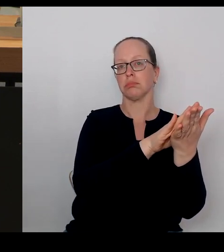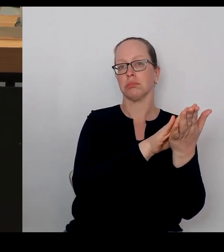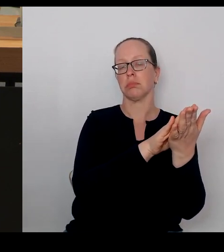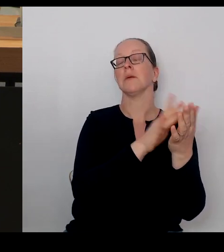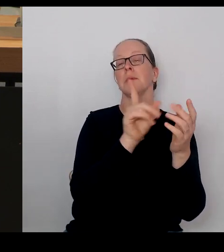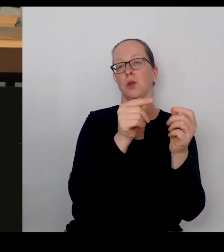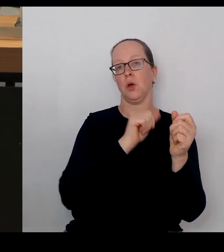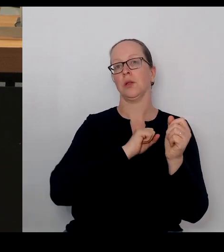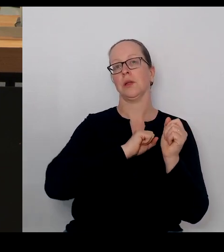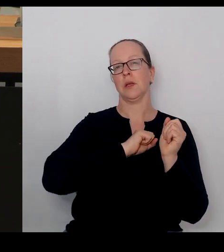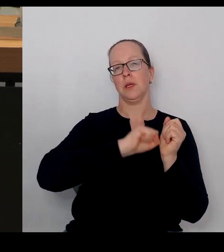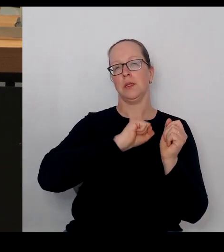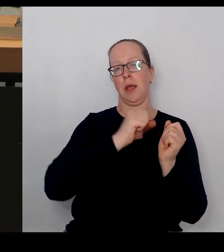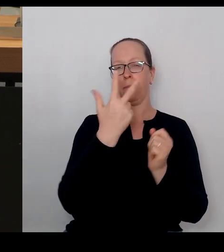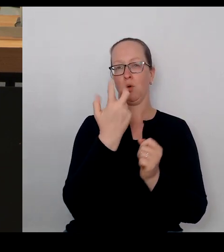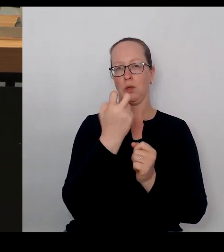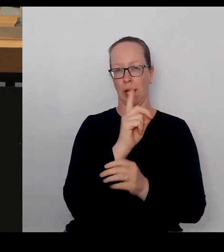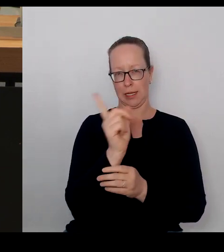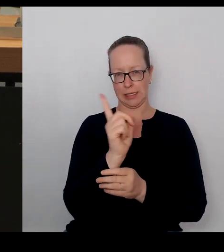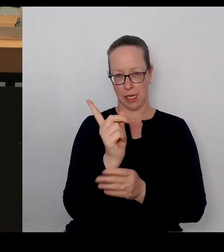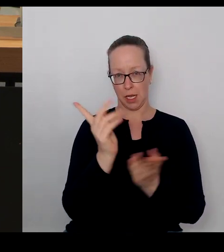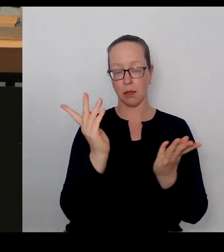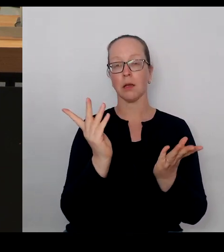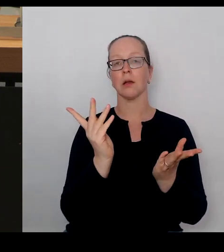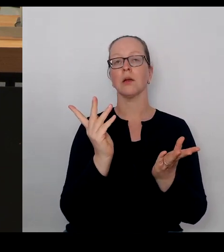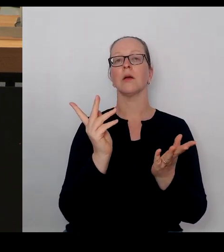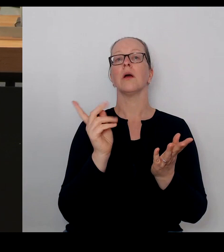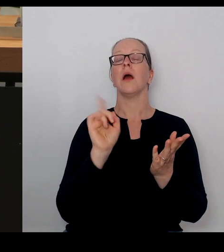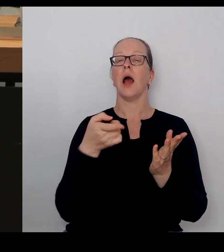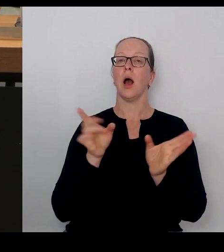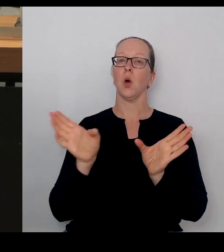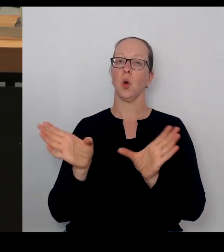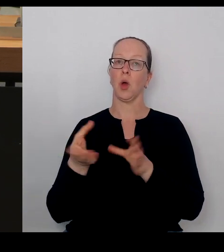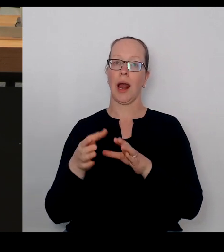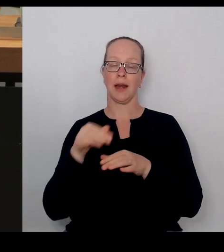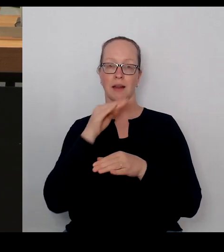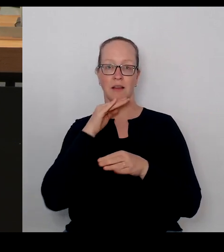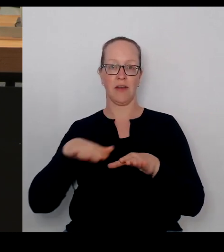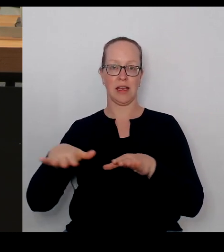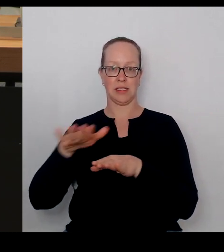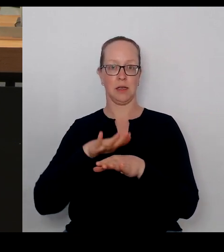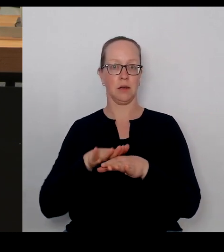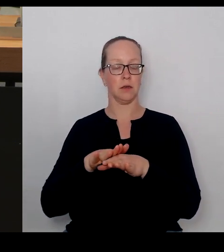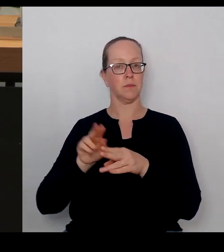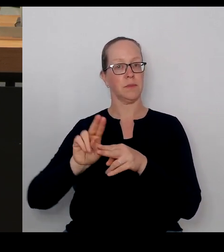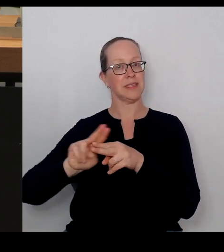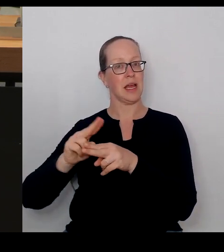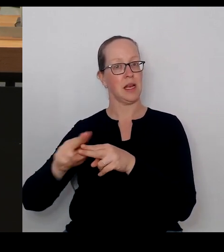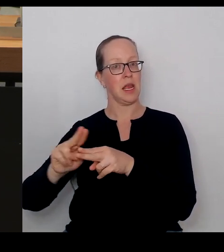ökologisch umgebaut werden. Und da habe ich aus Ihrer Verwaltung gehört, dass Sie sagen Na ja, die Ansprüche, die